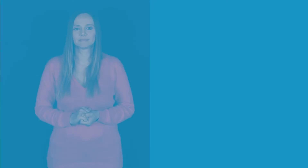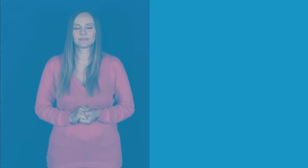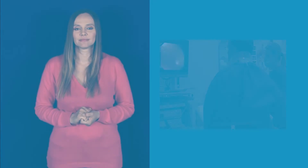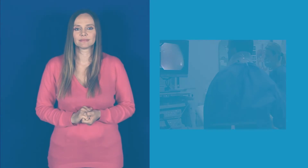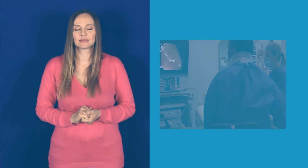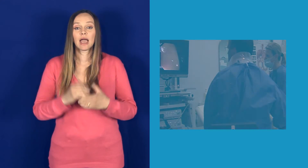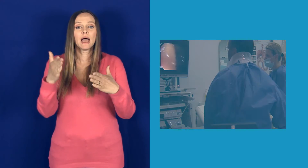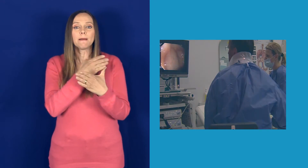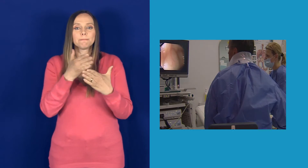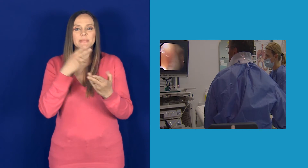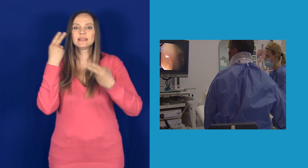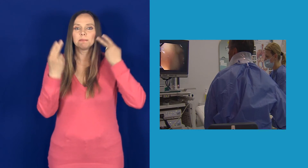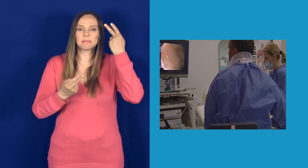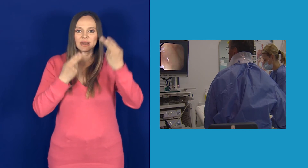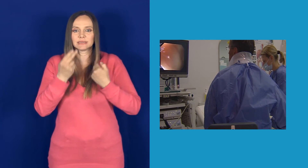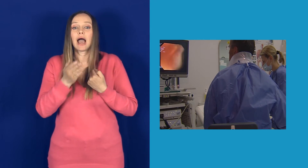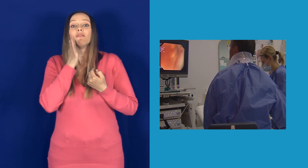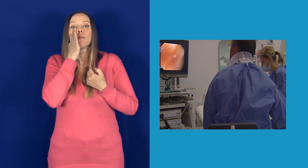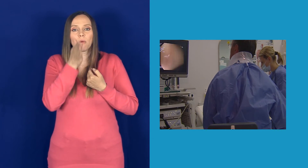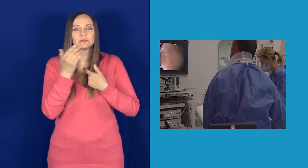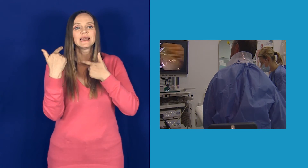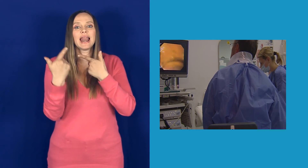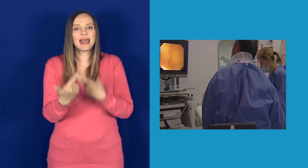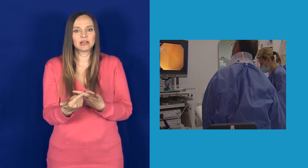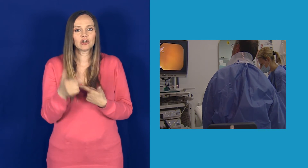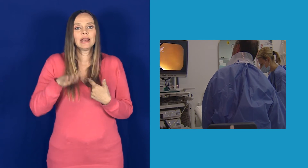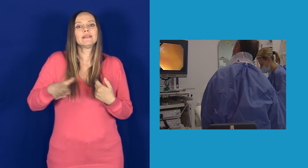Med preiskavo boste ležali na boku ali na hrbtu.